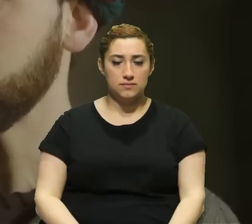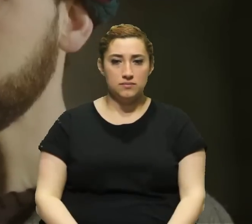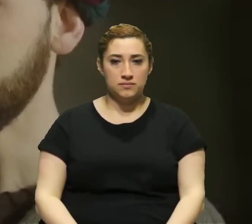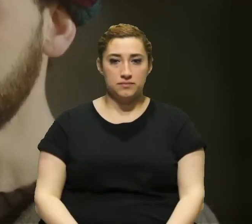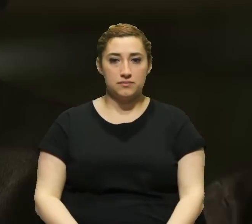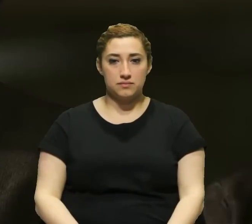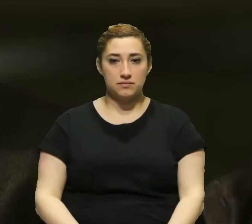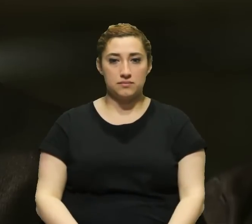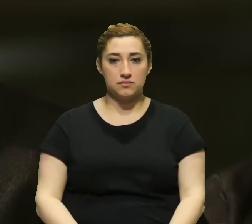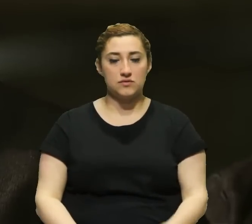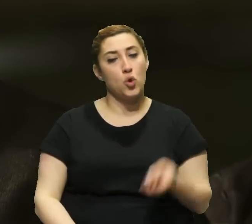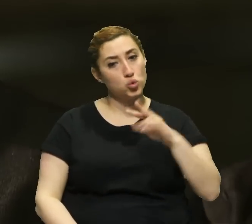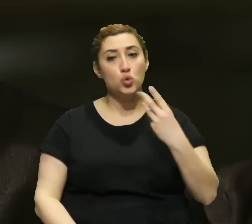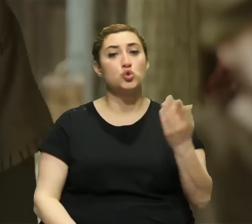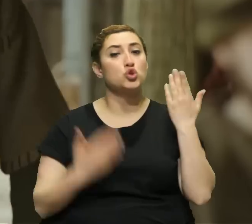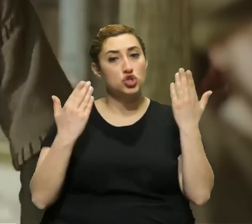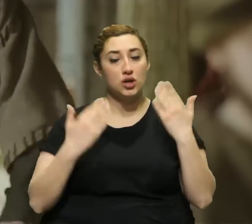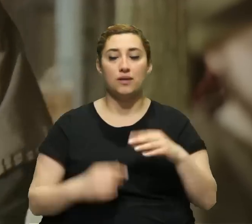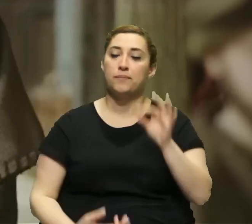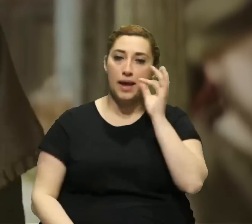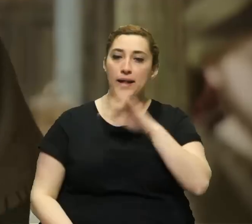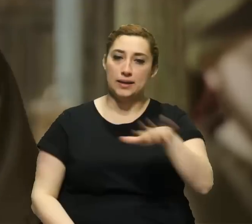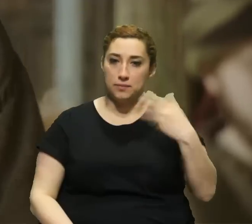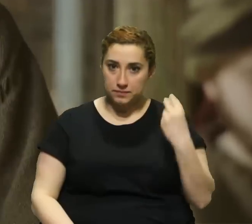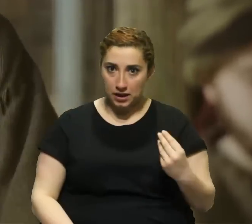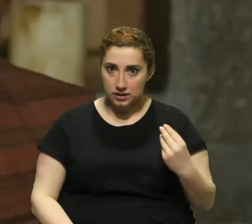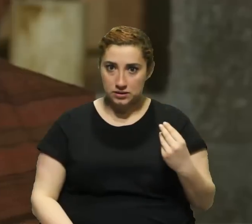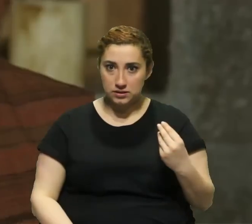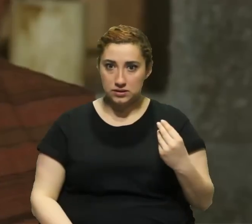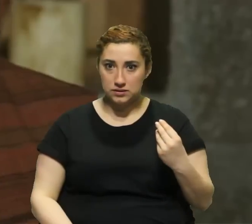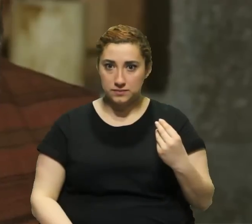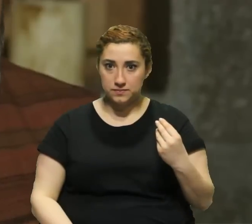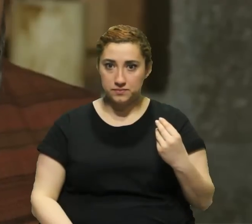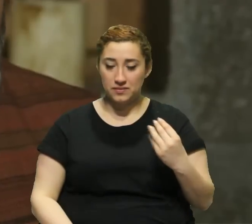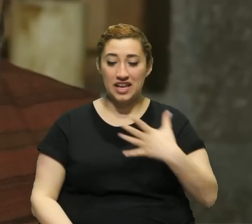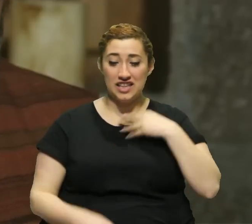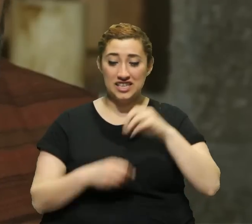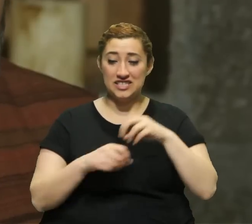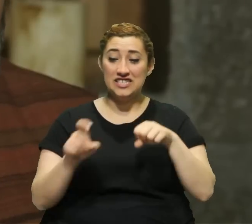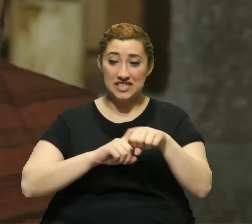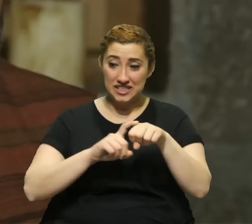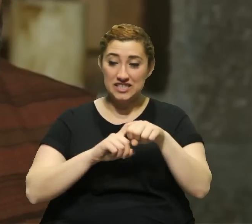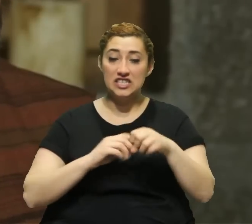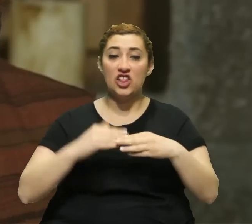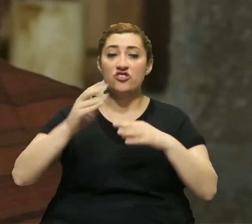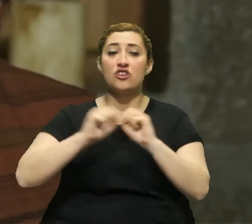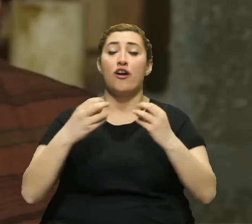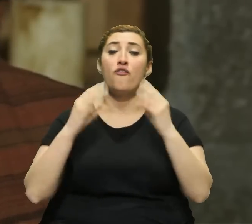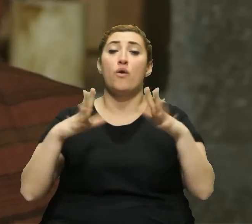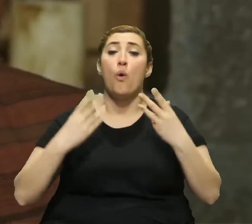Boynu altında kala! -Gebere inşallah! (Mesut) Ağalar! Keskin sirke küpüne zarar!